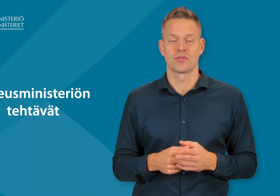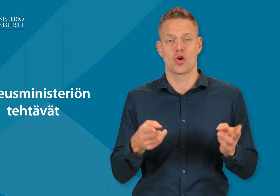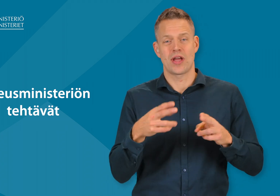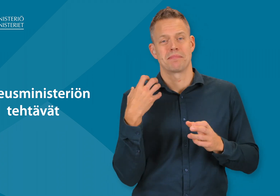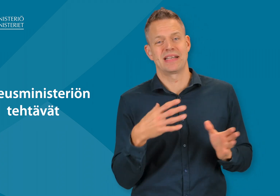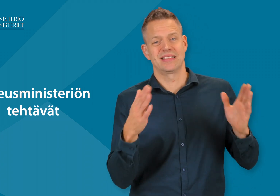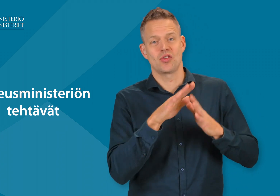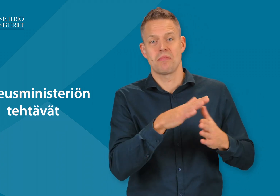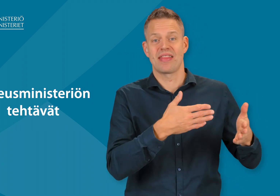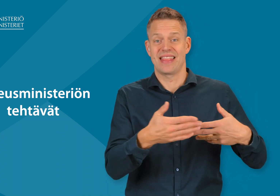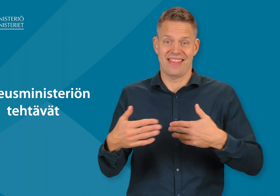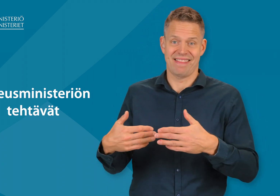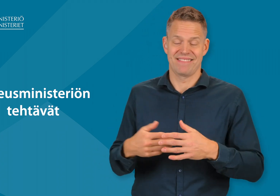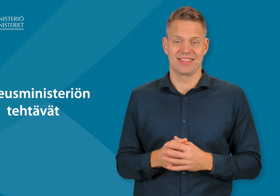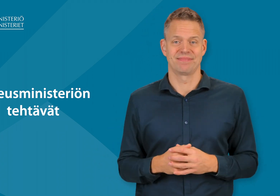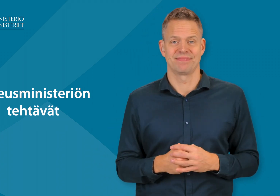Oikeusministeriön tehtävät